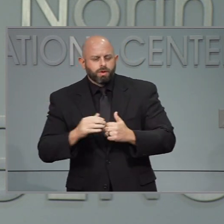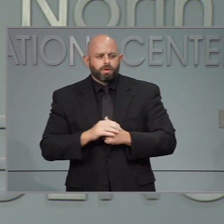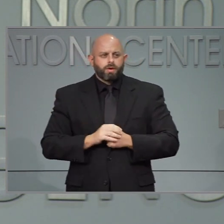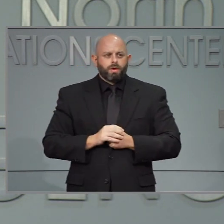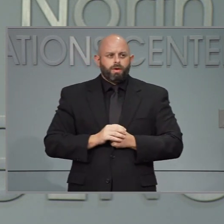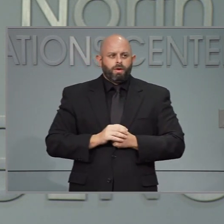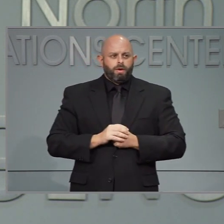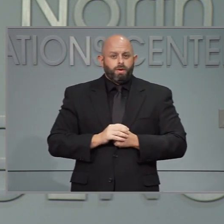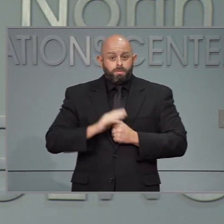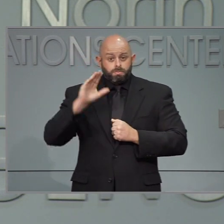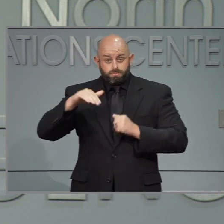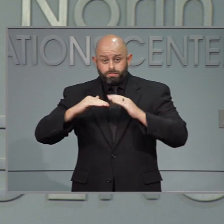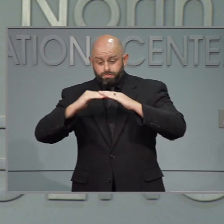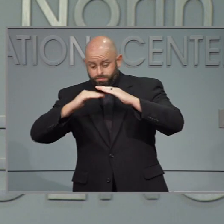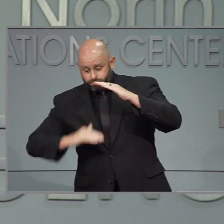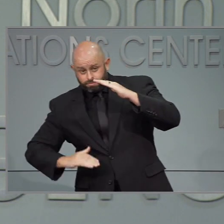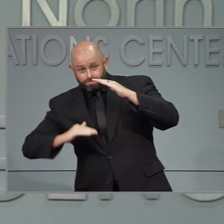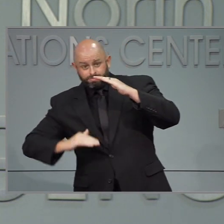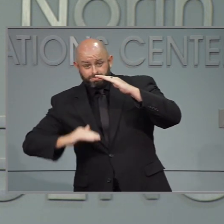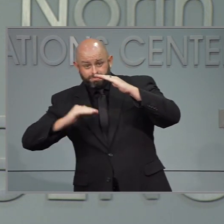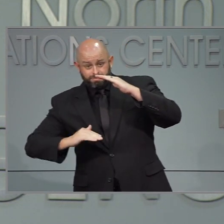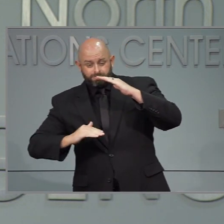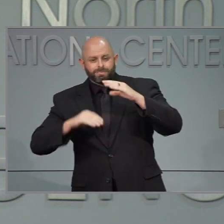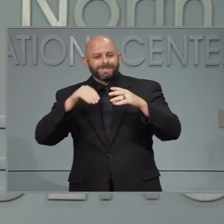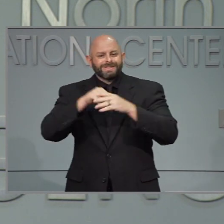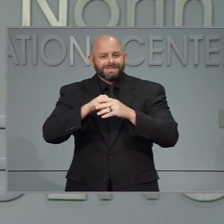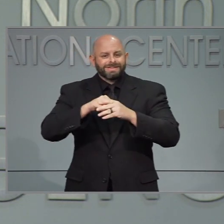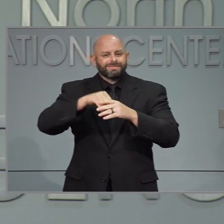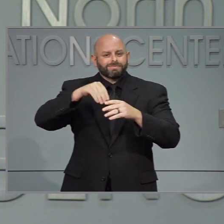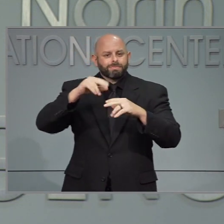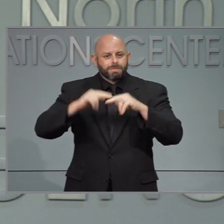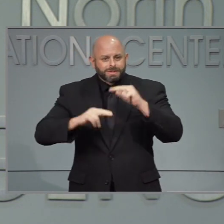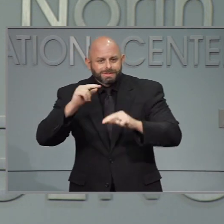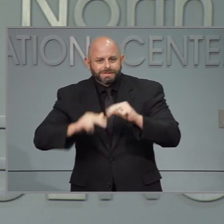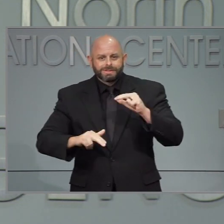De que tenemos que tener es la capacidad o los dos primeros